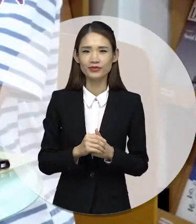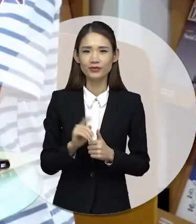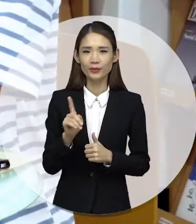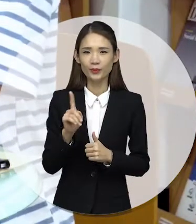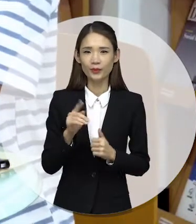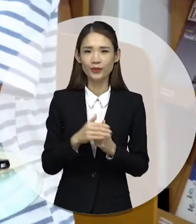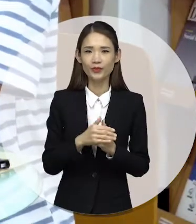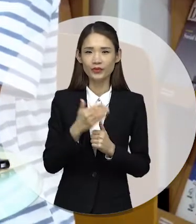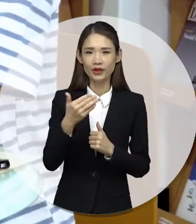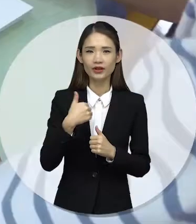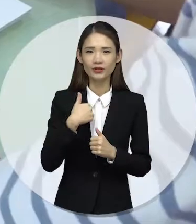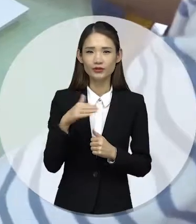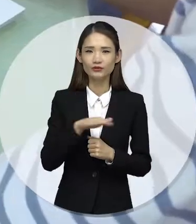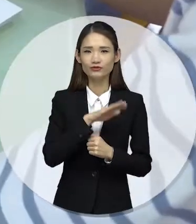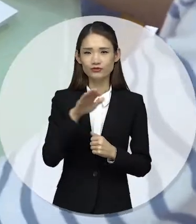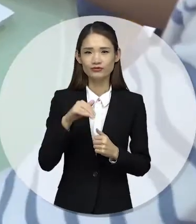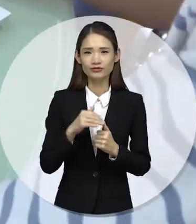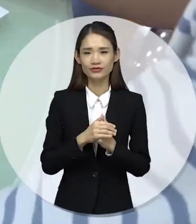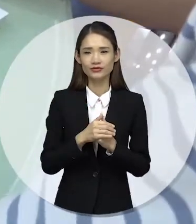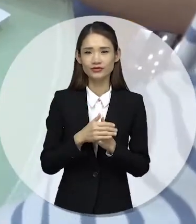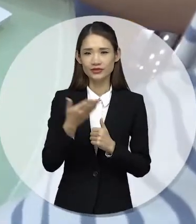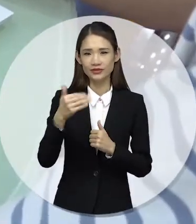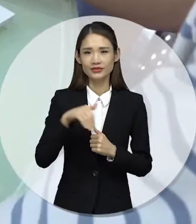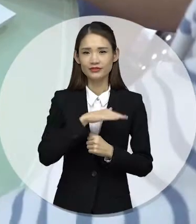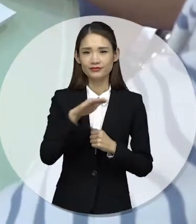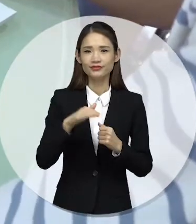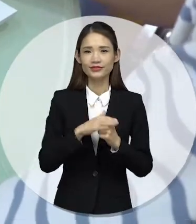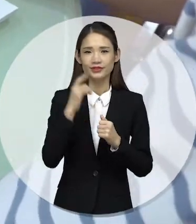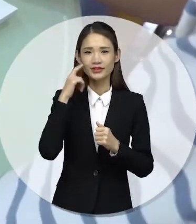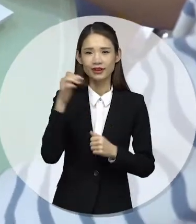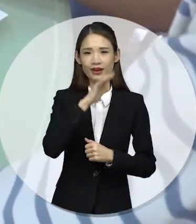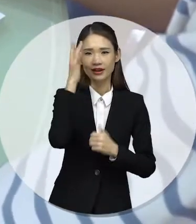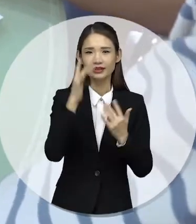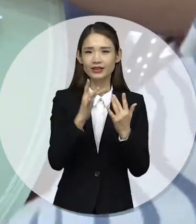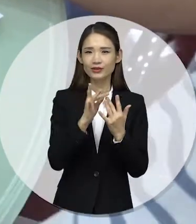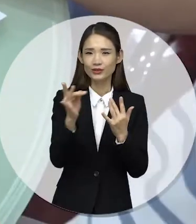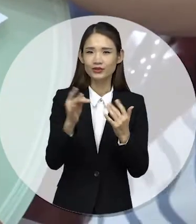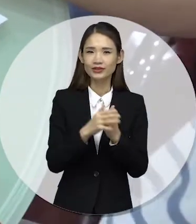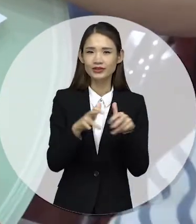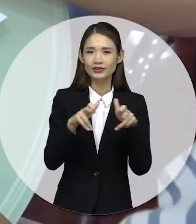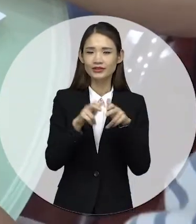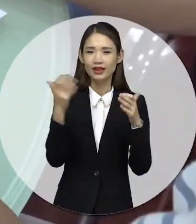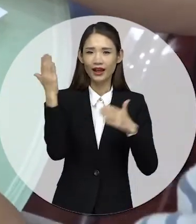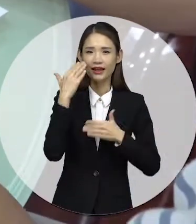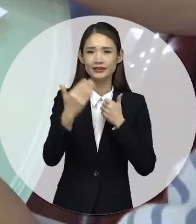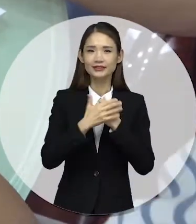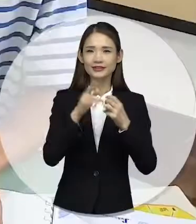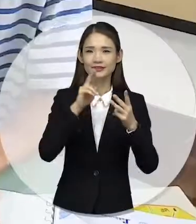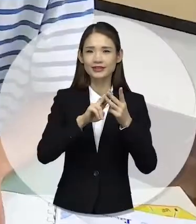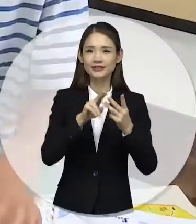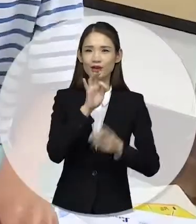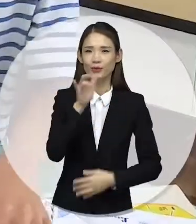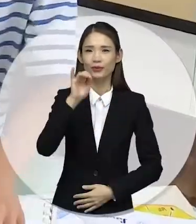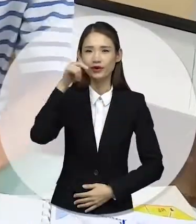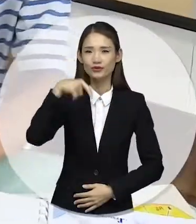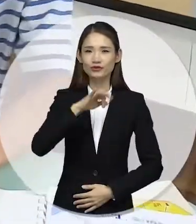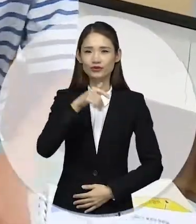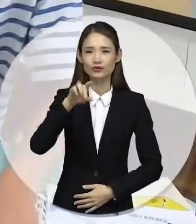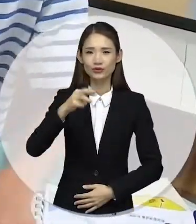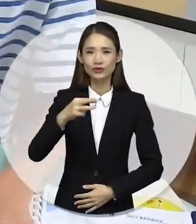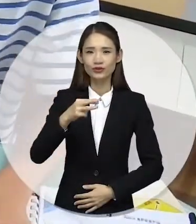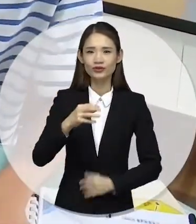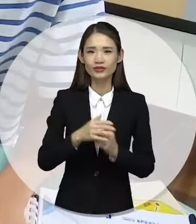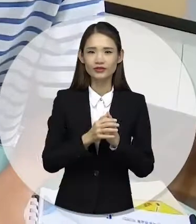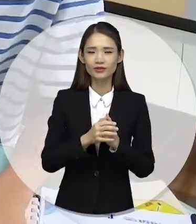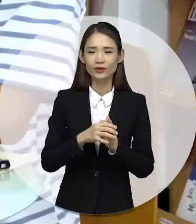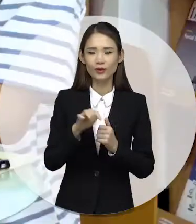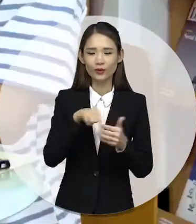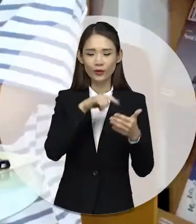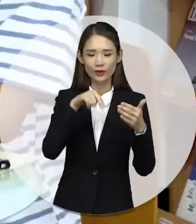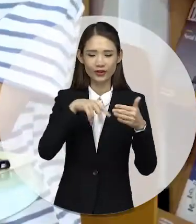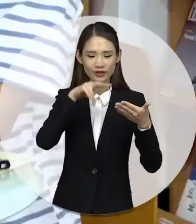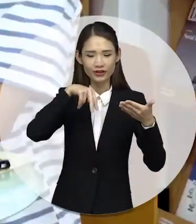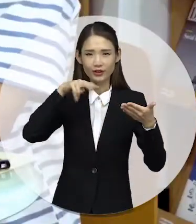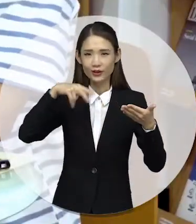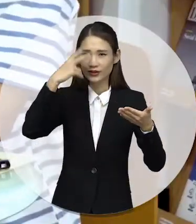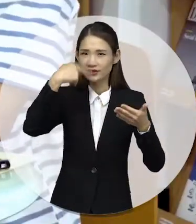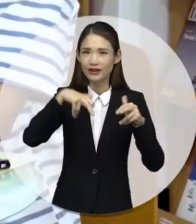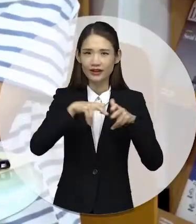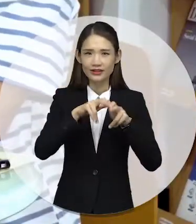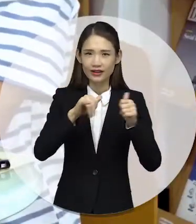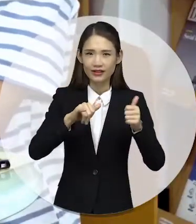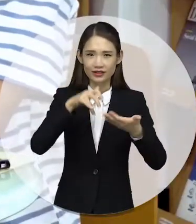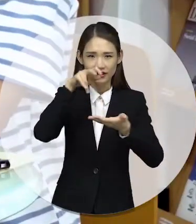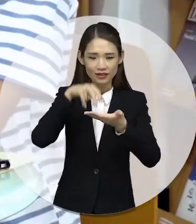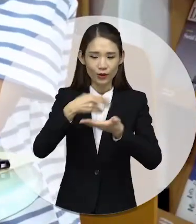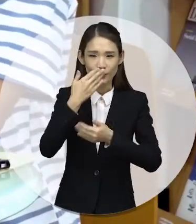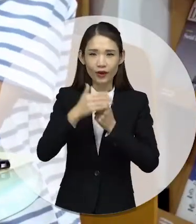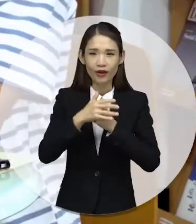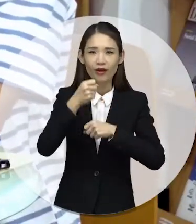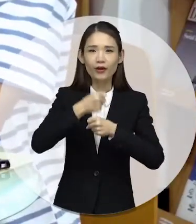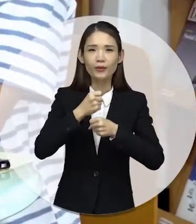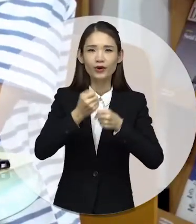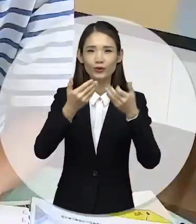김한솔 : 당신 그리고 우리의 아름다운 선택. 장애 학생지원센터 메뉴얼. 그런데 아, 이거 시각장애인도 볼 수 있게 요즘에는 다 이렇게 돼 있나 보다.